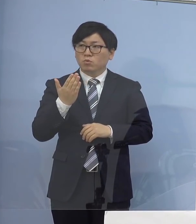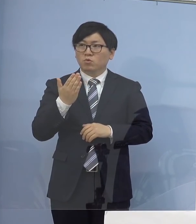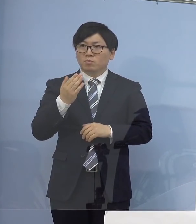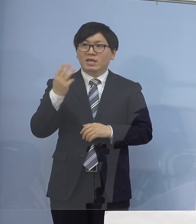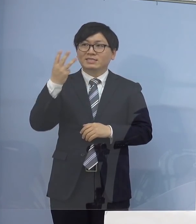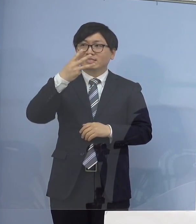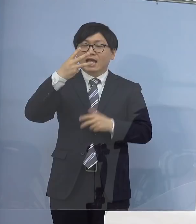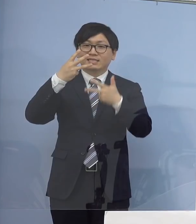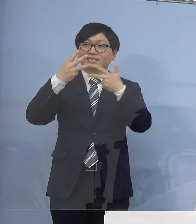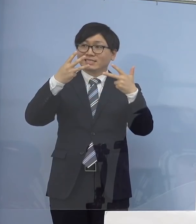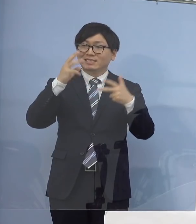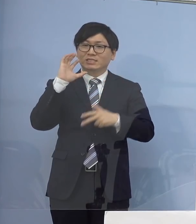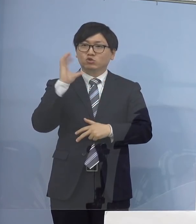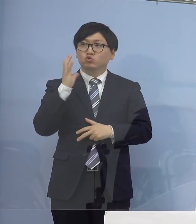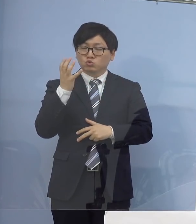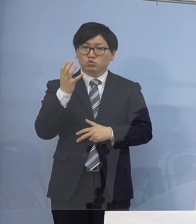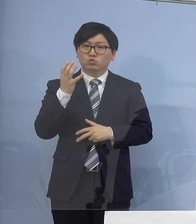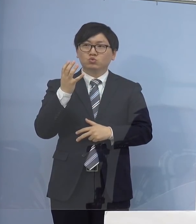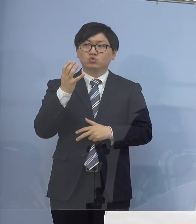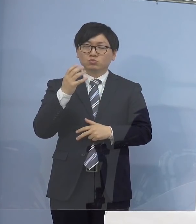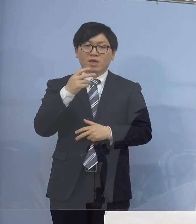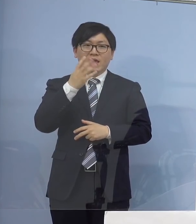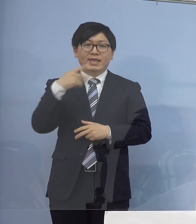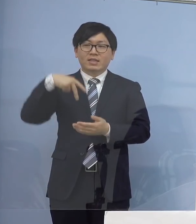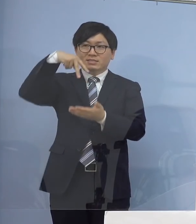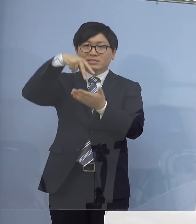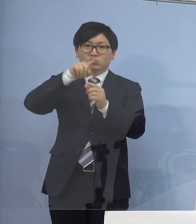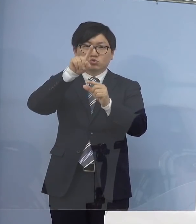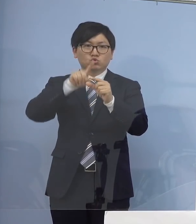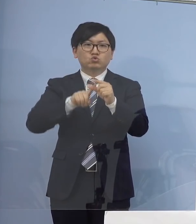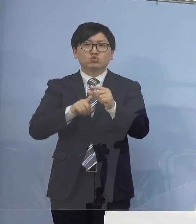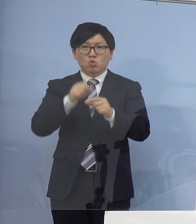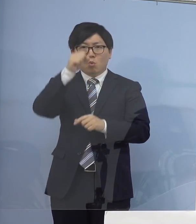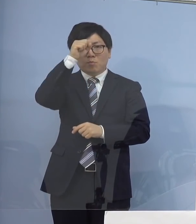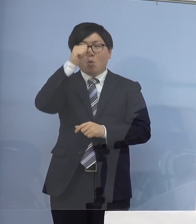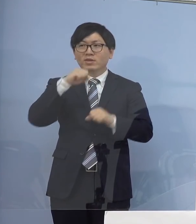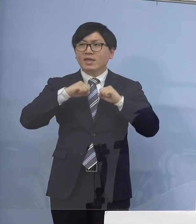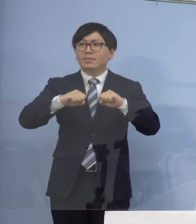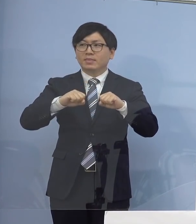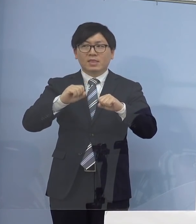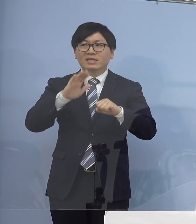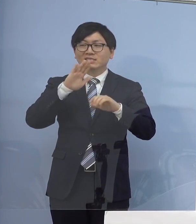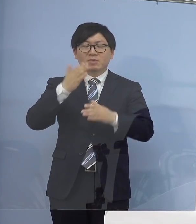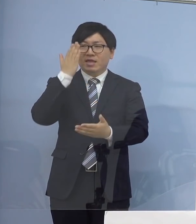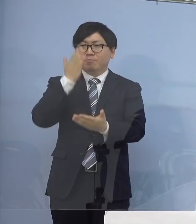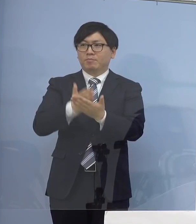こちらを県立中央病院が 当面の間原則控えるということにして